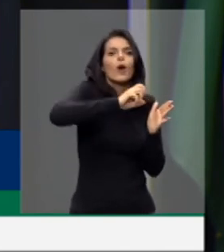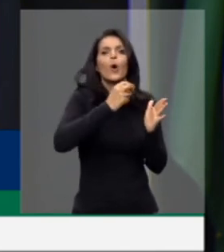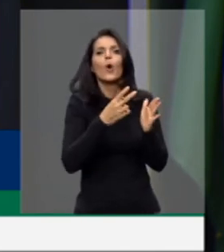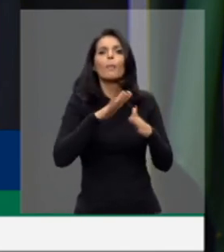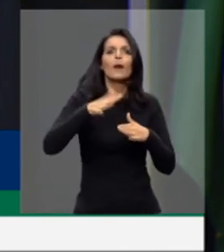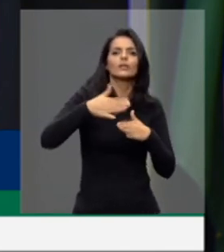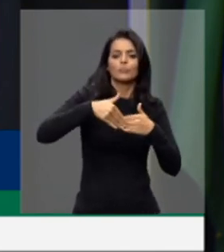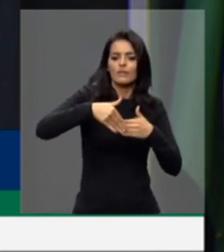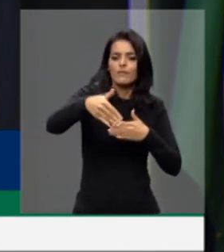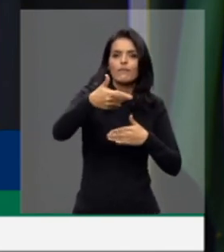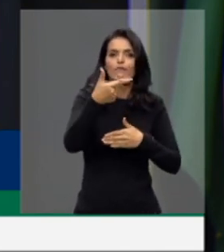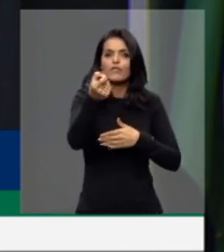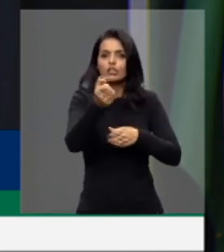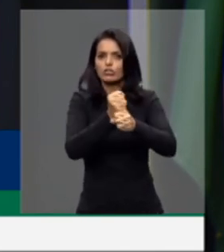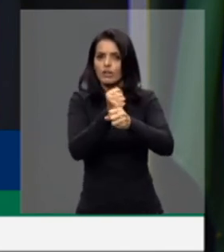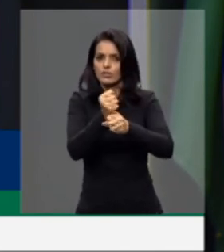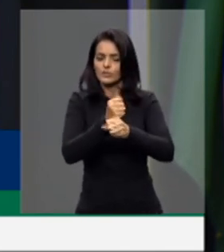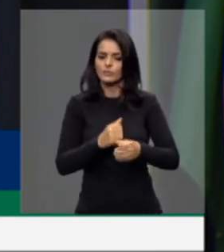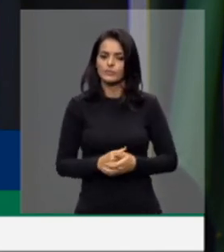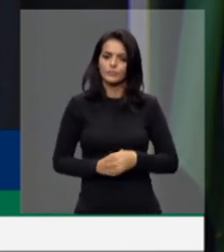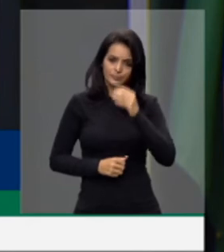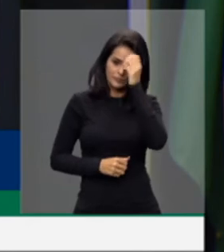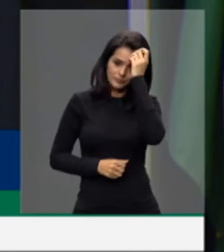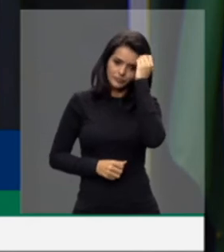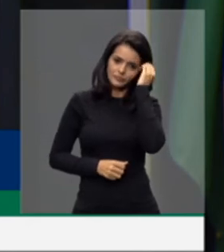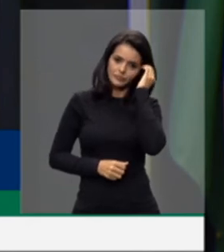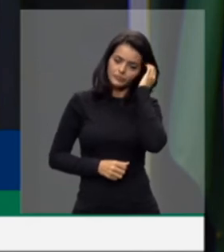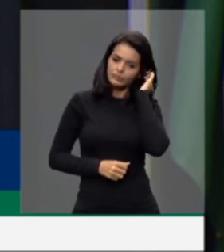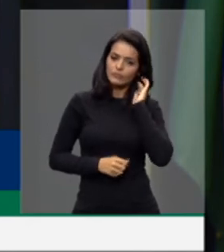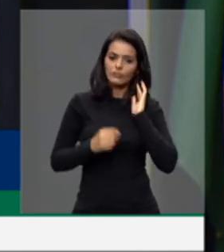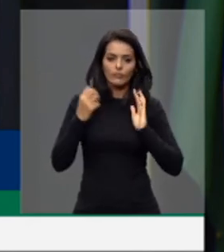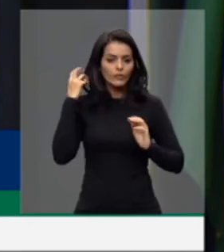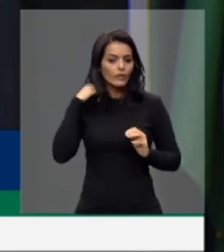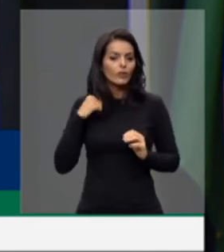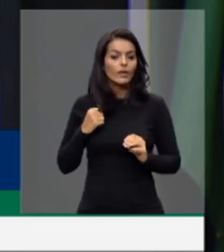NA OCDE, HÁ UM ACRÀSCIMO EXPONENCIAL, TENDO EM VISTA, QUE A CADA VEZ QUE UM BENEFÍCIO É CONCEDIDO, OS